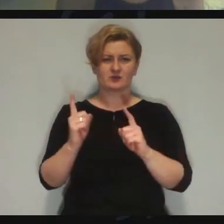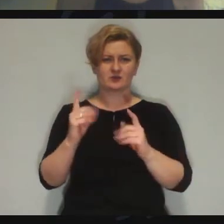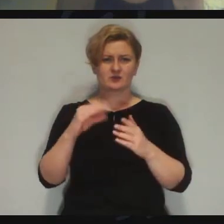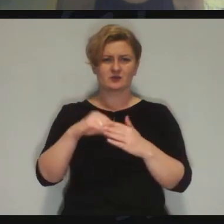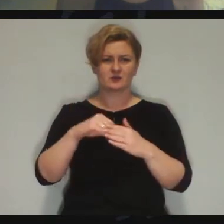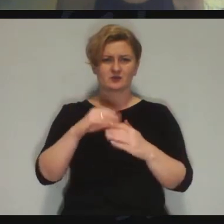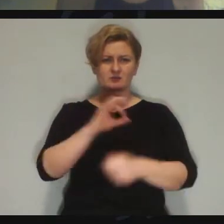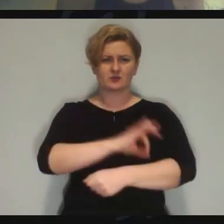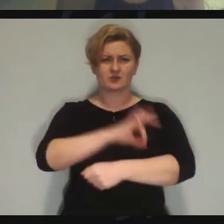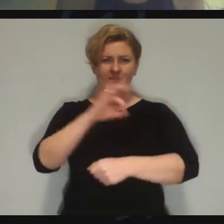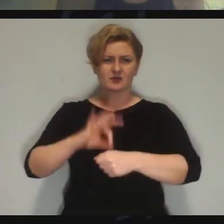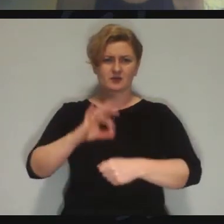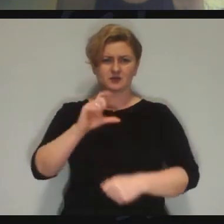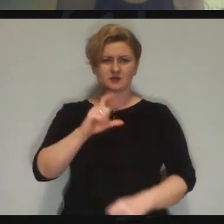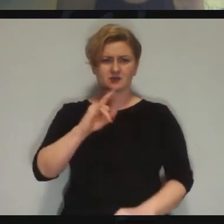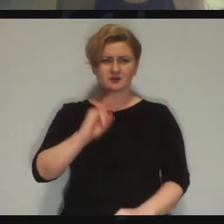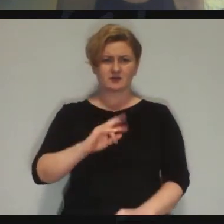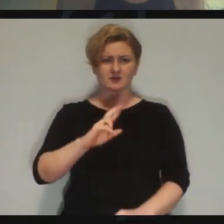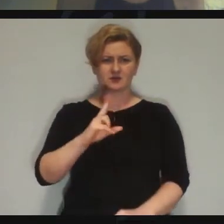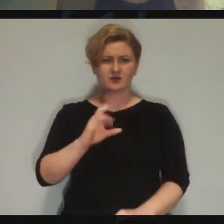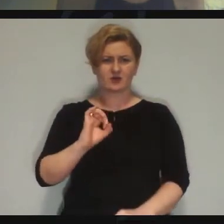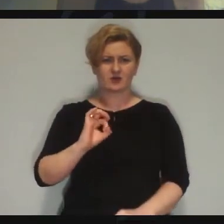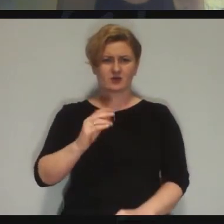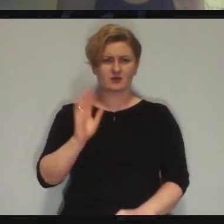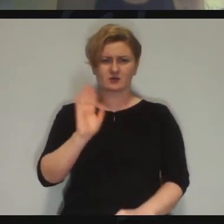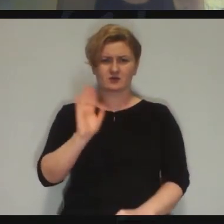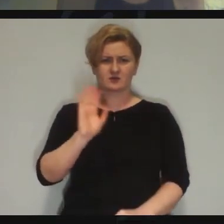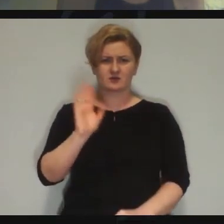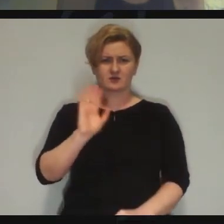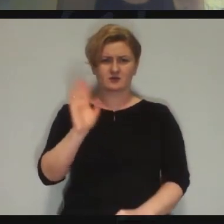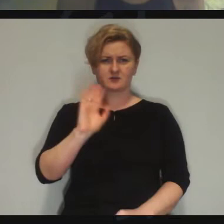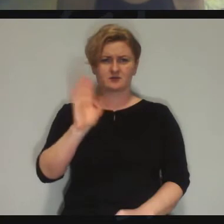Dzisiaj będziemy rozmawiać o resocjalizacji.